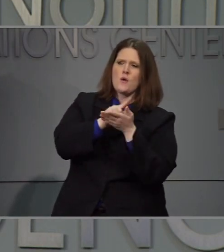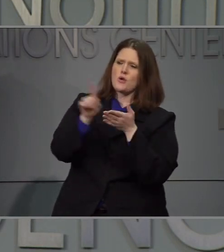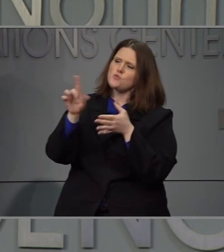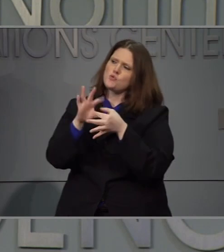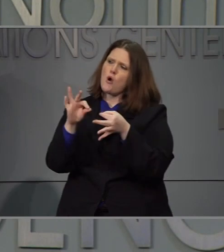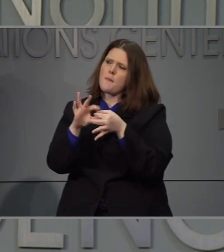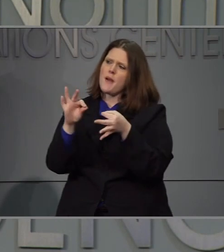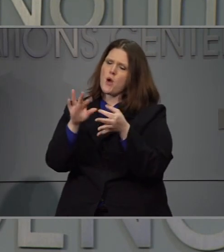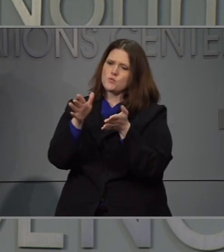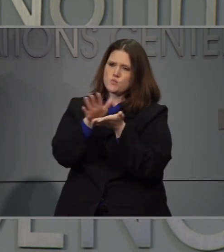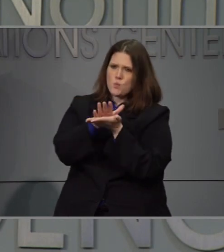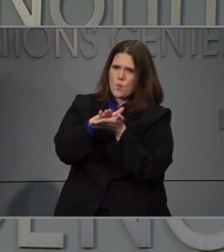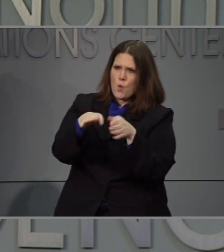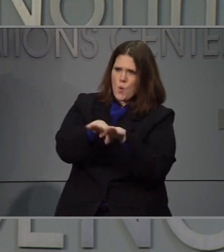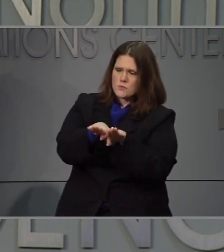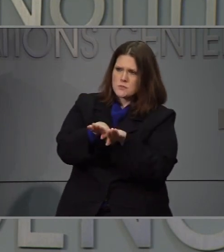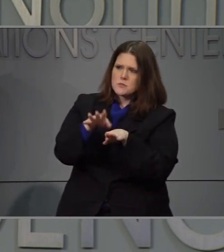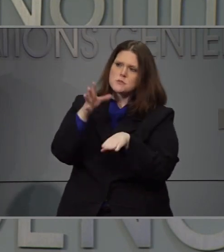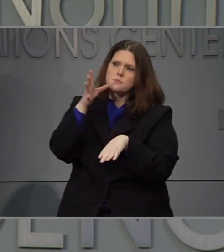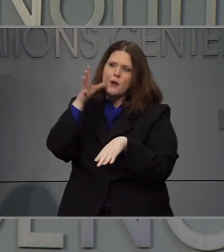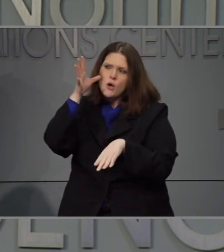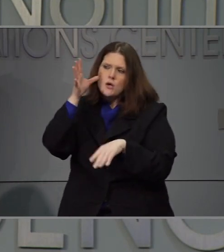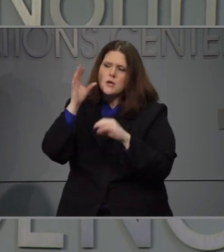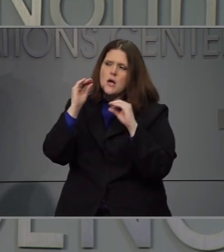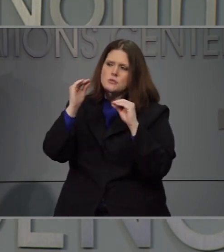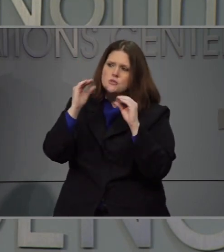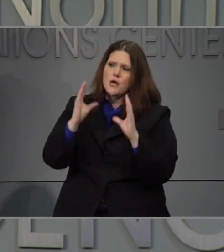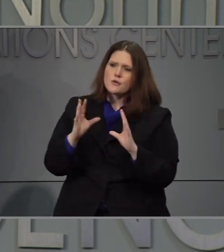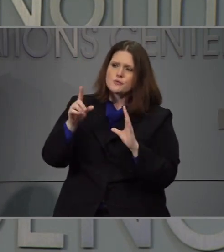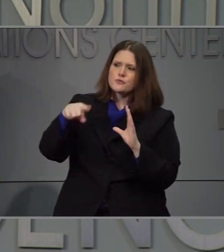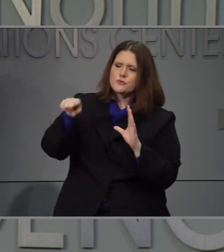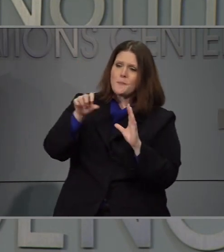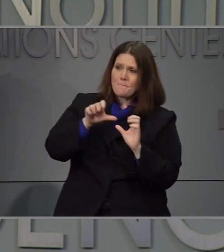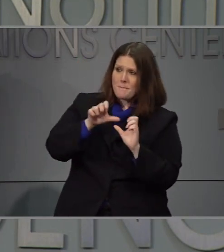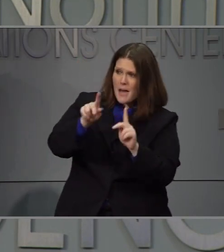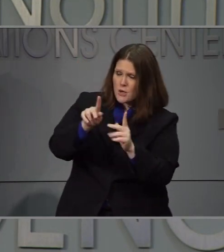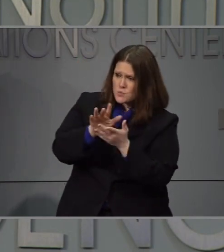Antes en la semana dijeron.